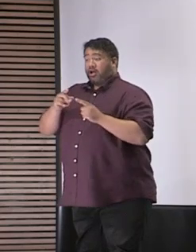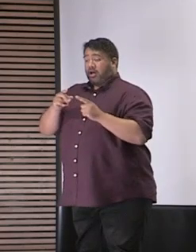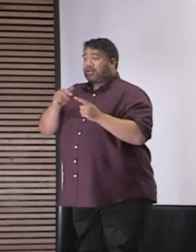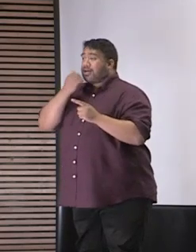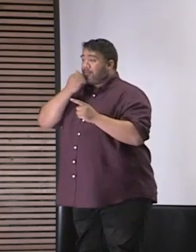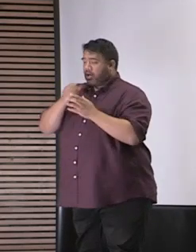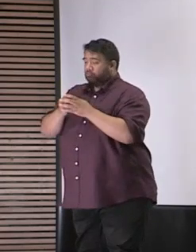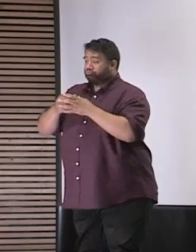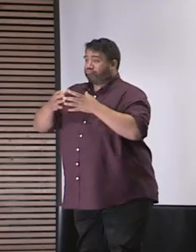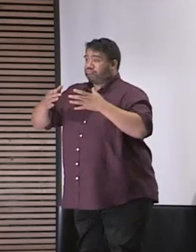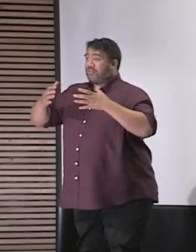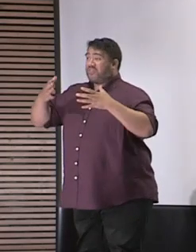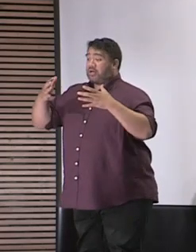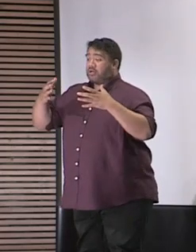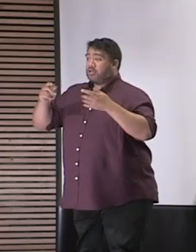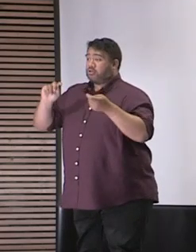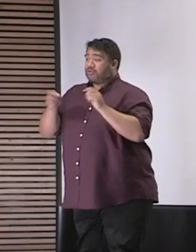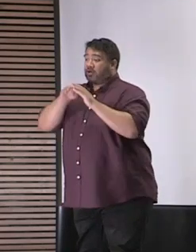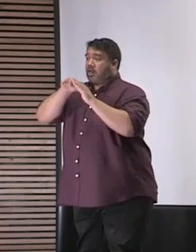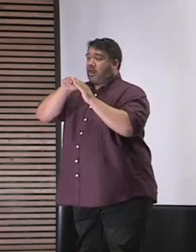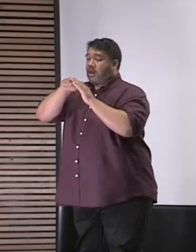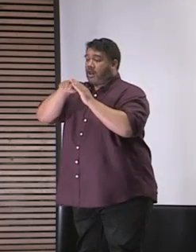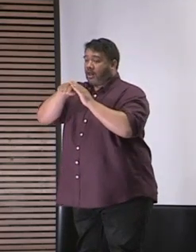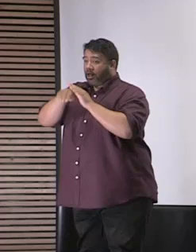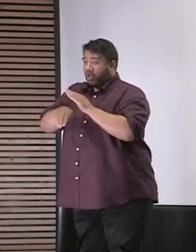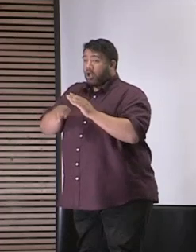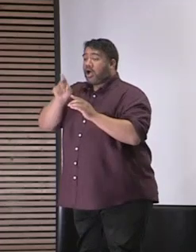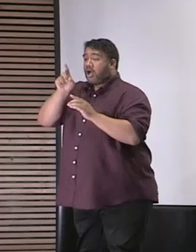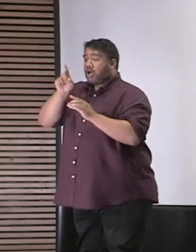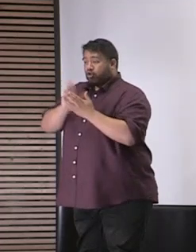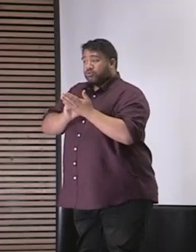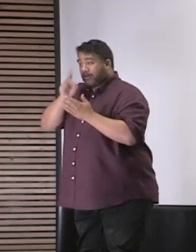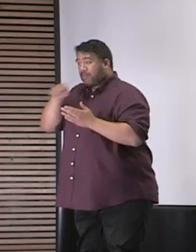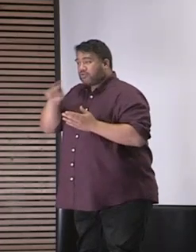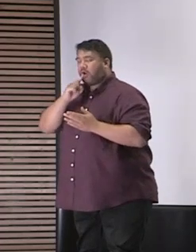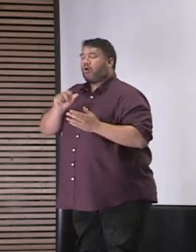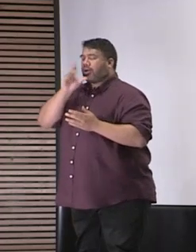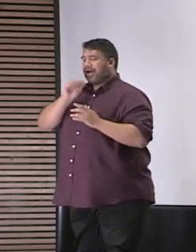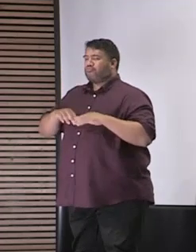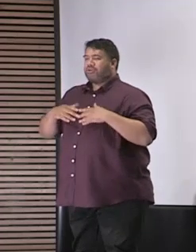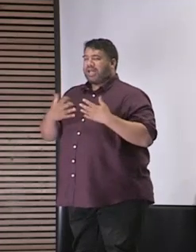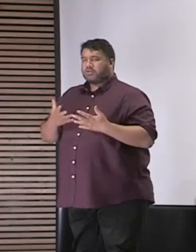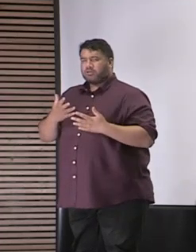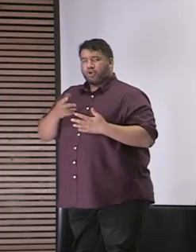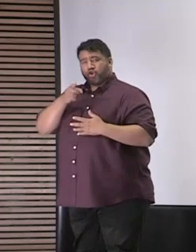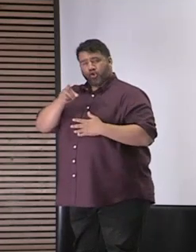actúen con cautela. ¿Qué